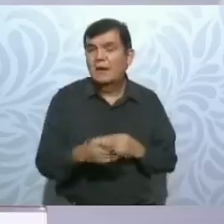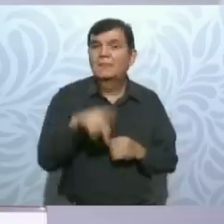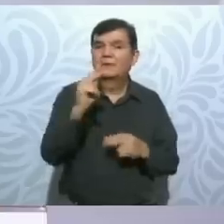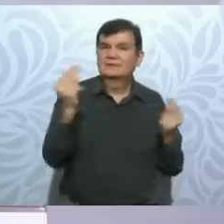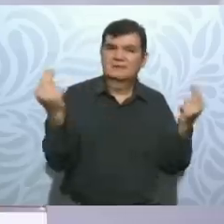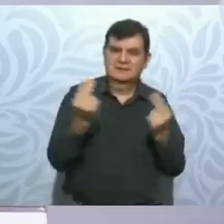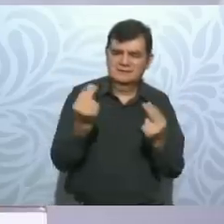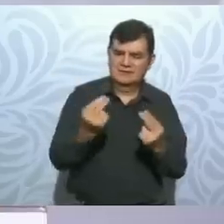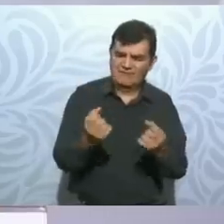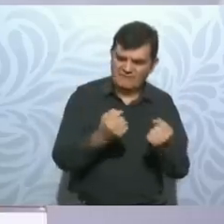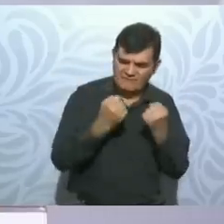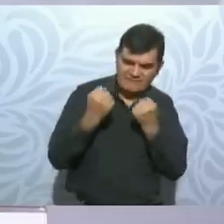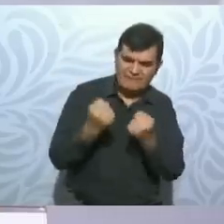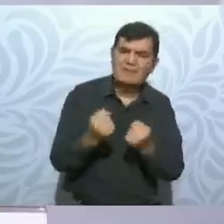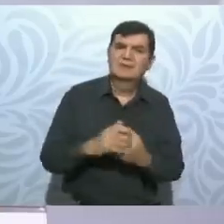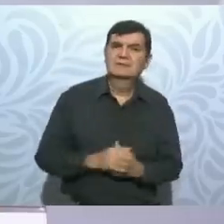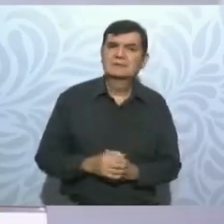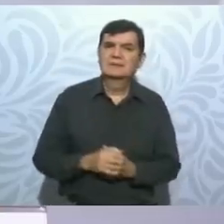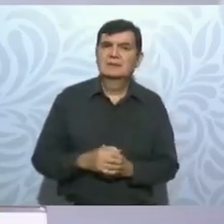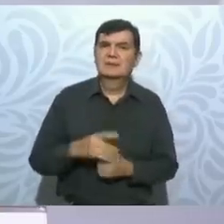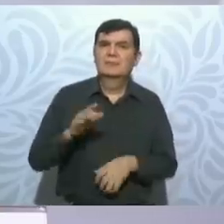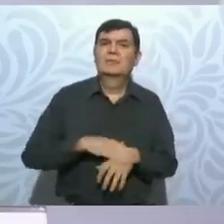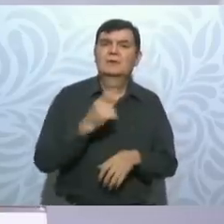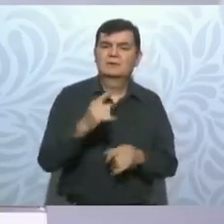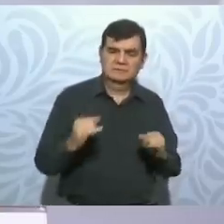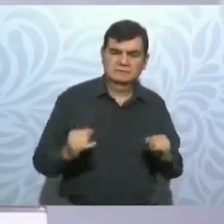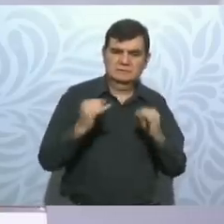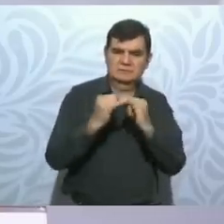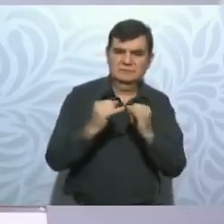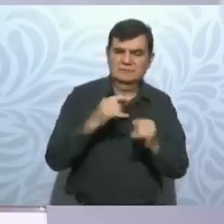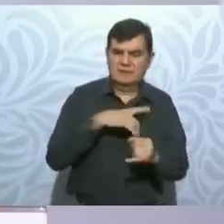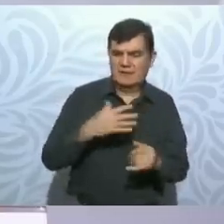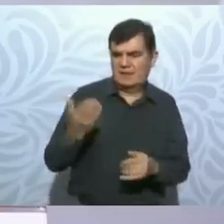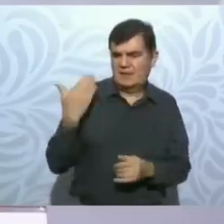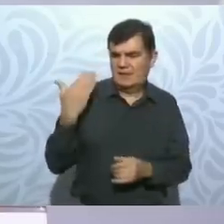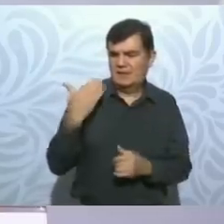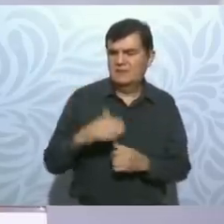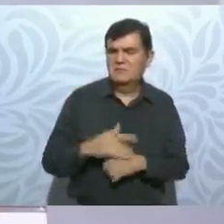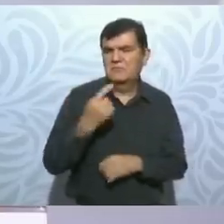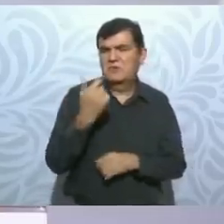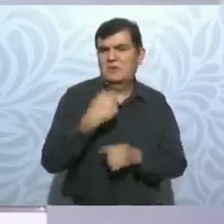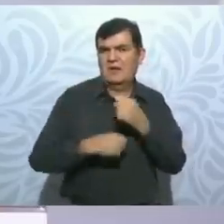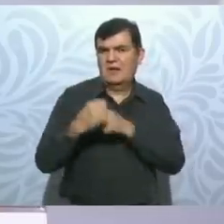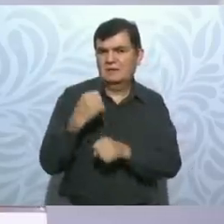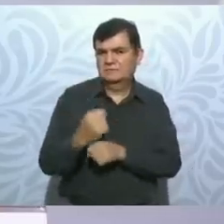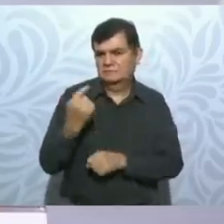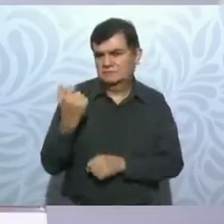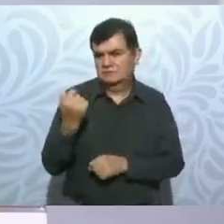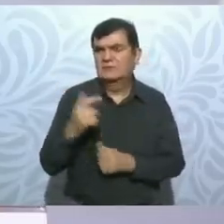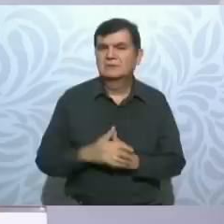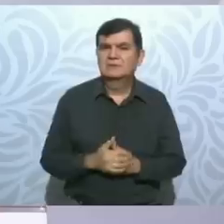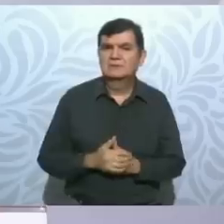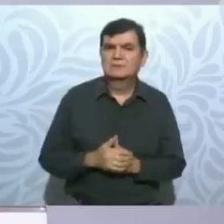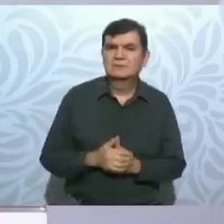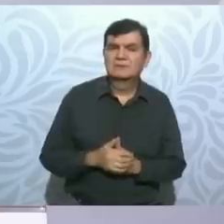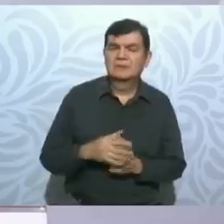fortaleza eh Porque es una institución que tiene apenas pocos años eh que el general Cortés está